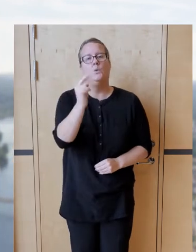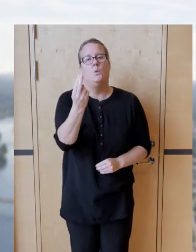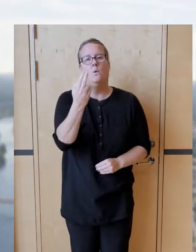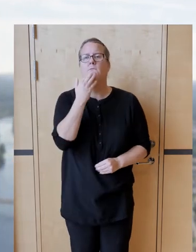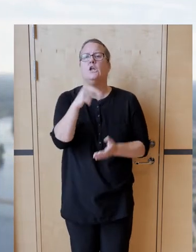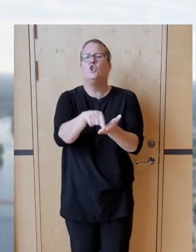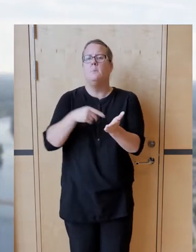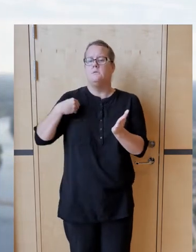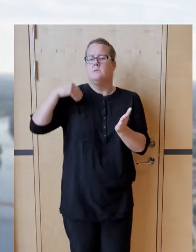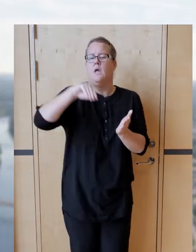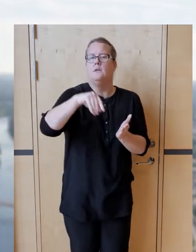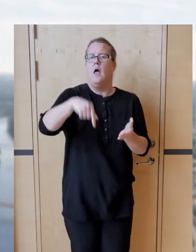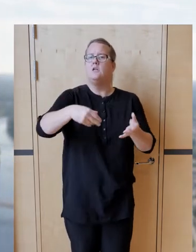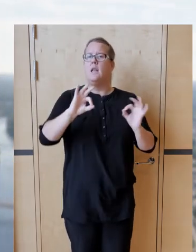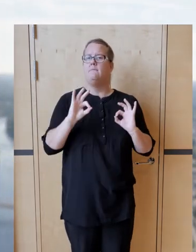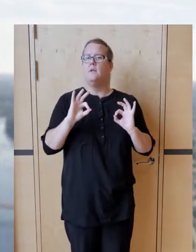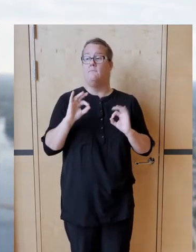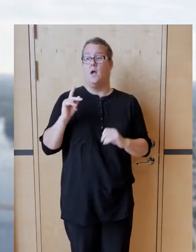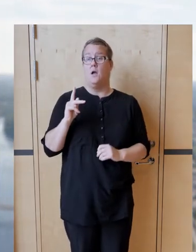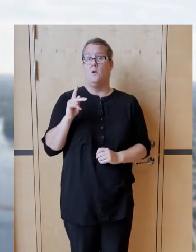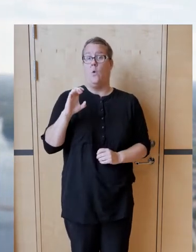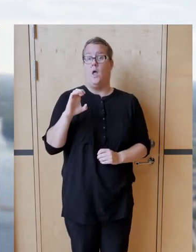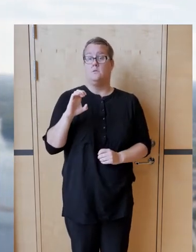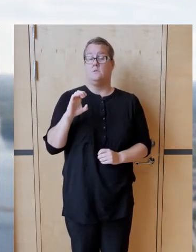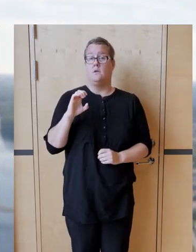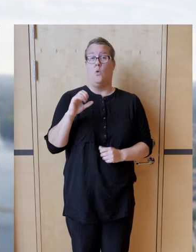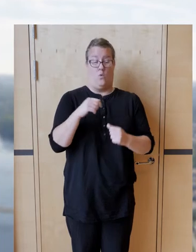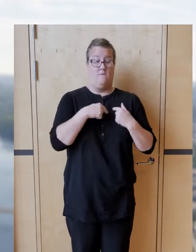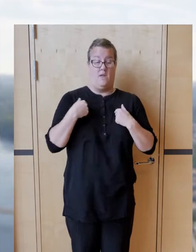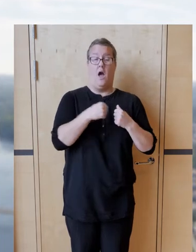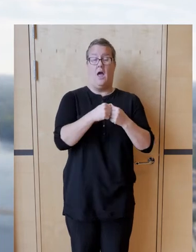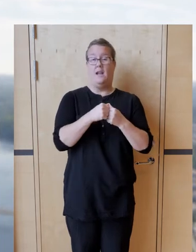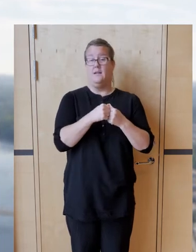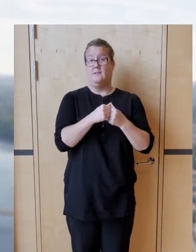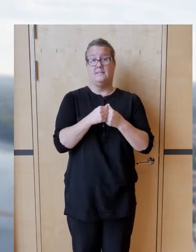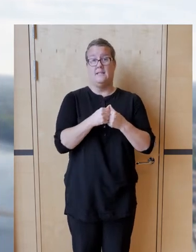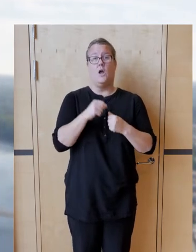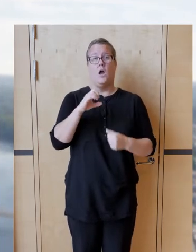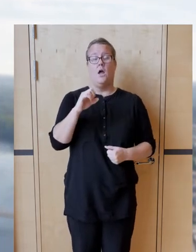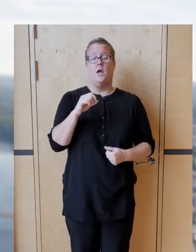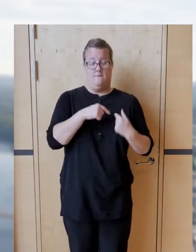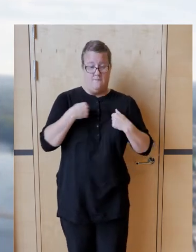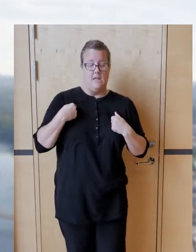Är vi från Kristdemokraterna och alliansen står i för Vid vårat vallöfte att det här ska vara ett fullstort